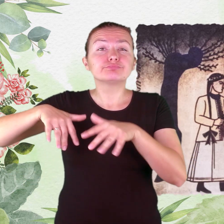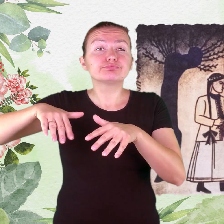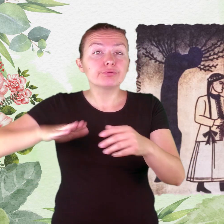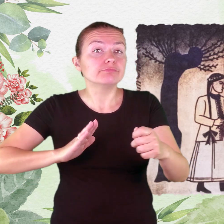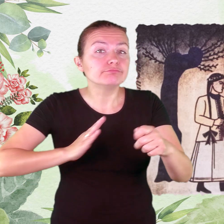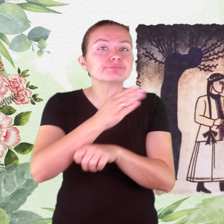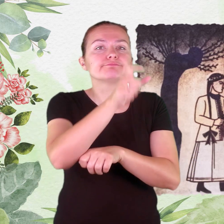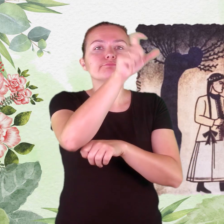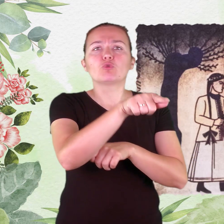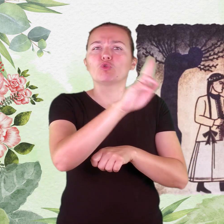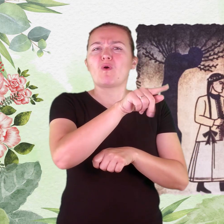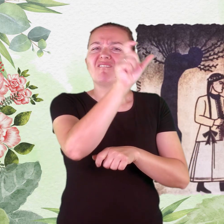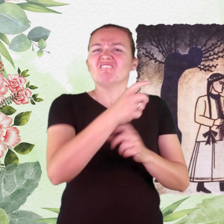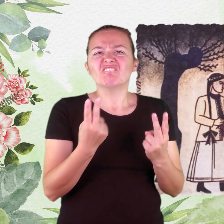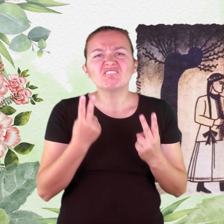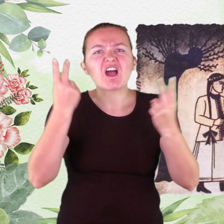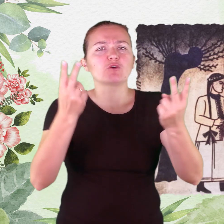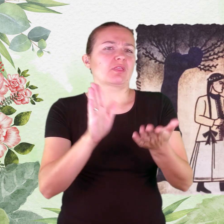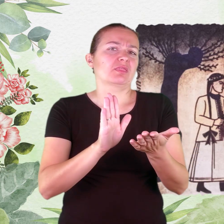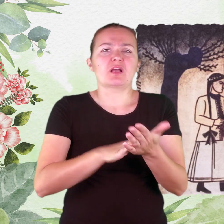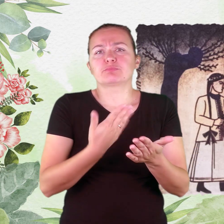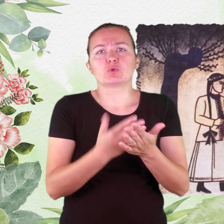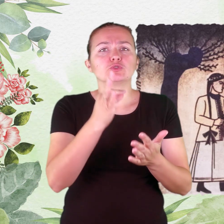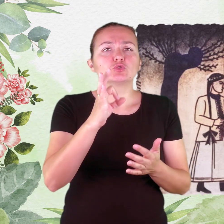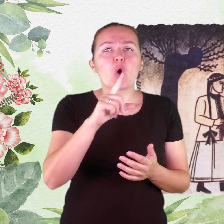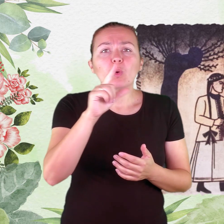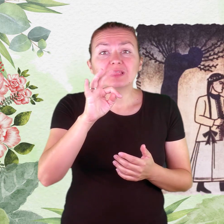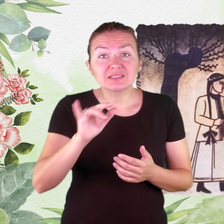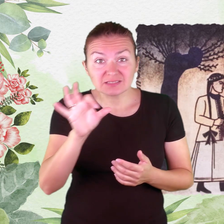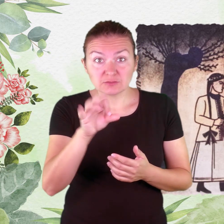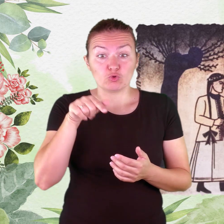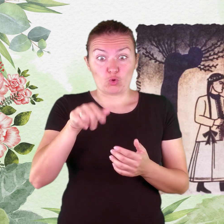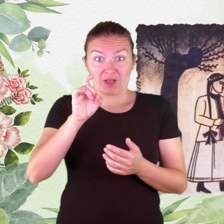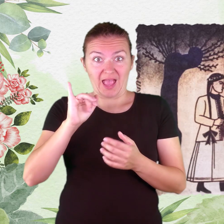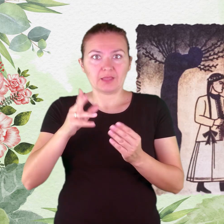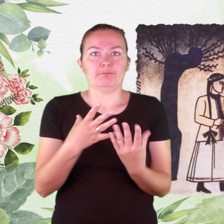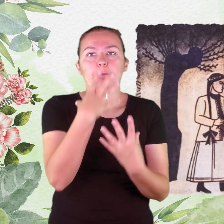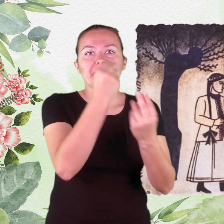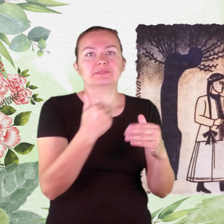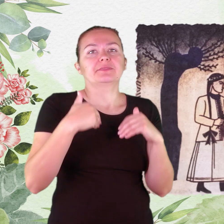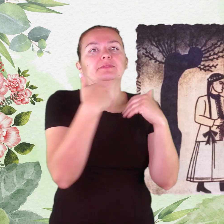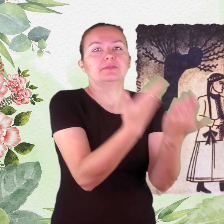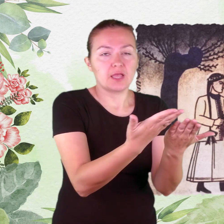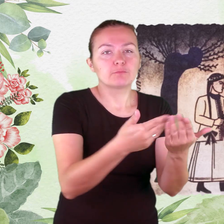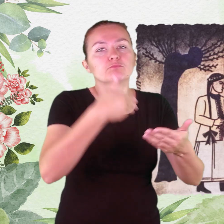Pochód kończył się u ważnego mieszkańca, np. sołtysa, któremu wręczano gaik.